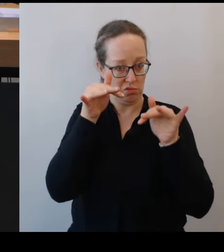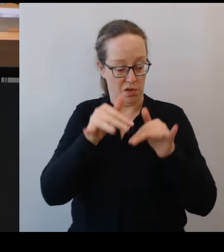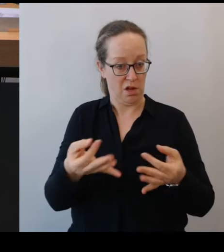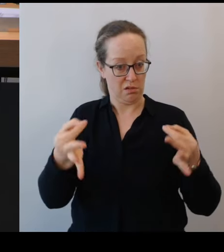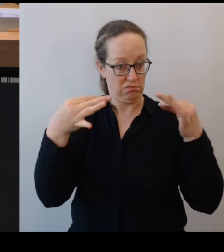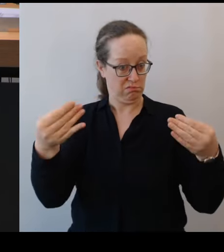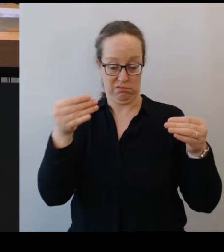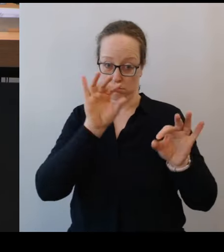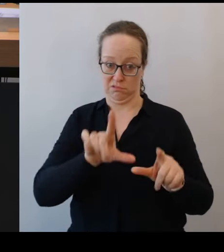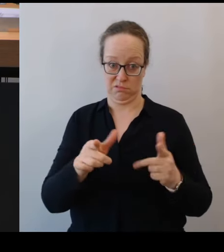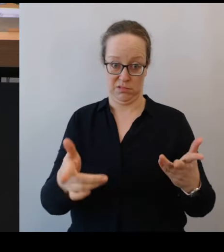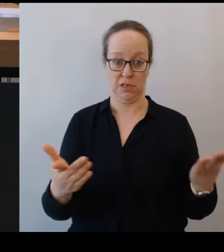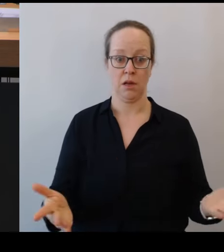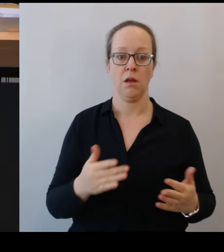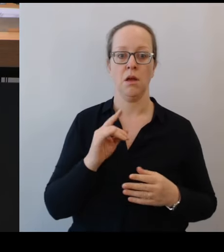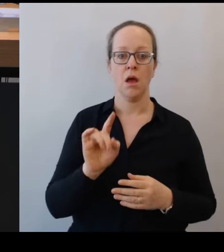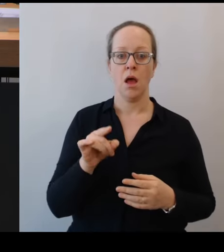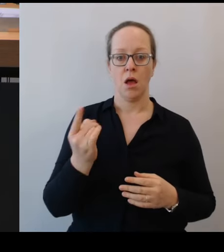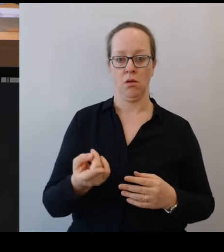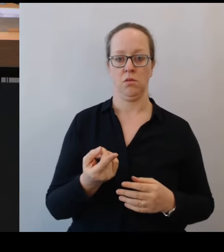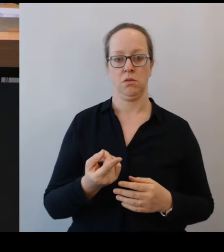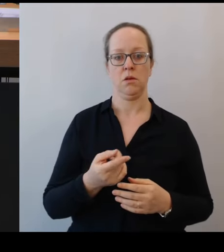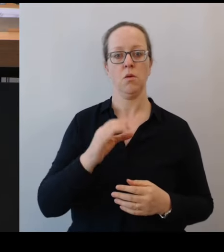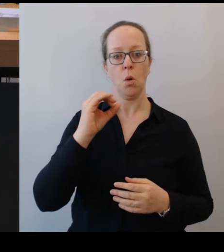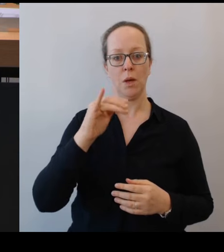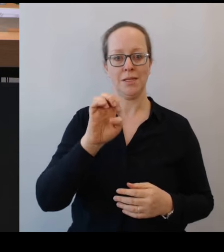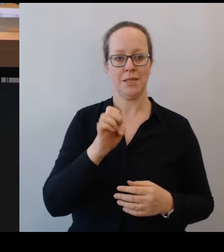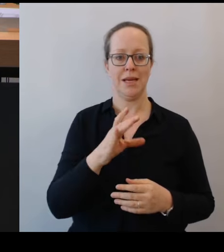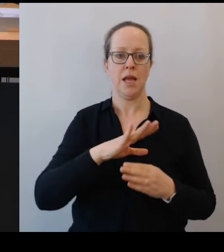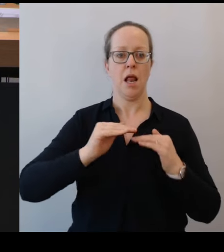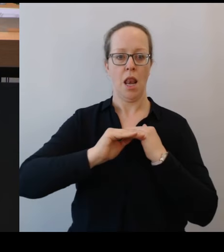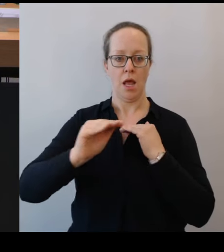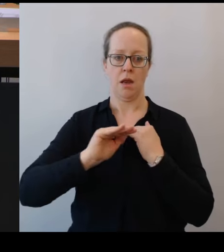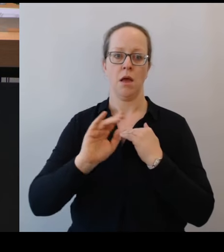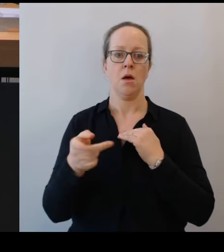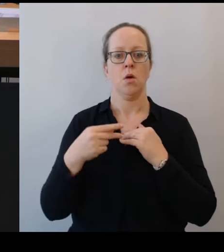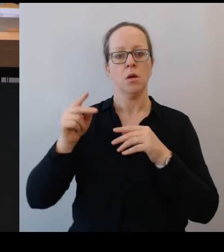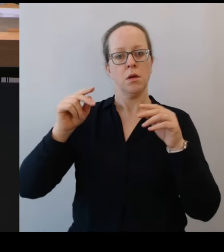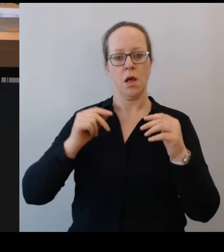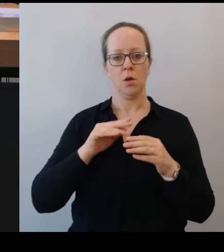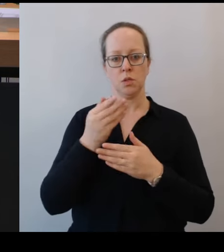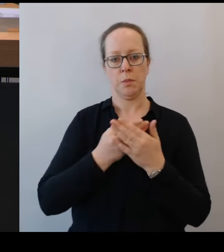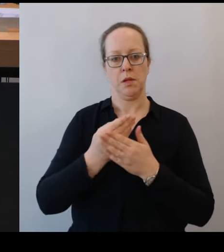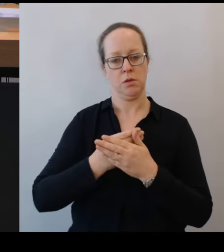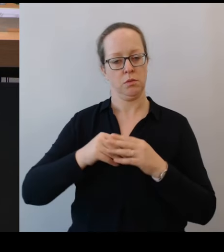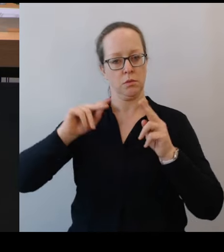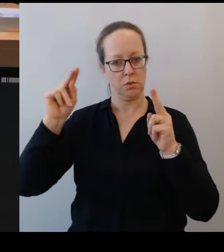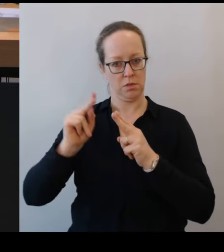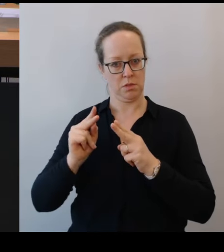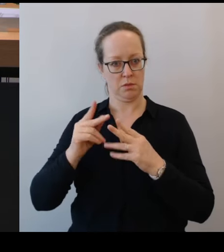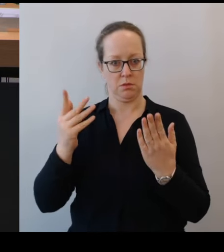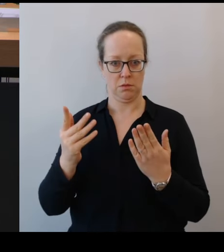Und wir erleben auch eine Bildungs-Polarisierung zwischen einem nicht ausgebildeten und einem überakademisierten Teil